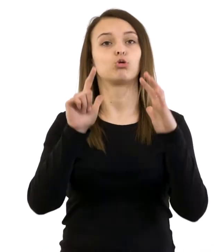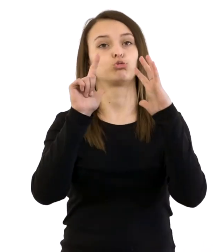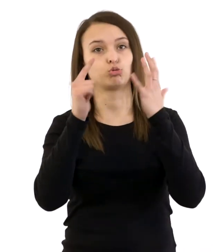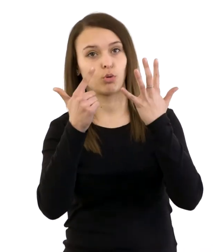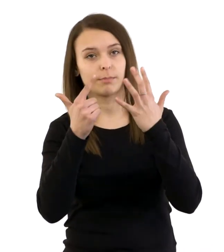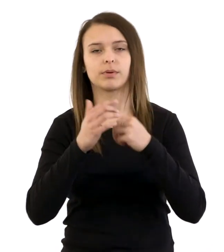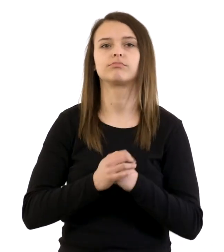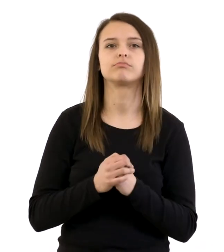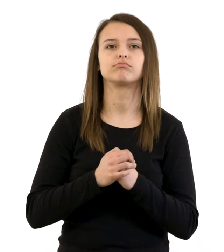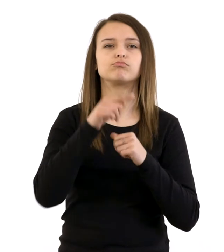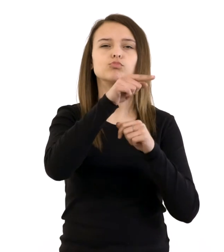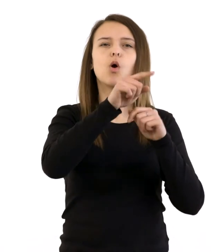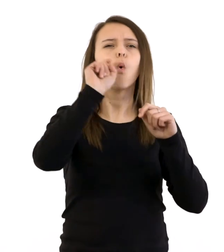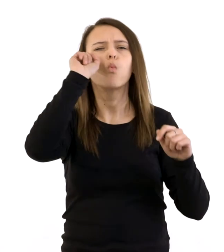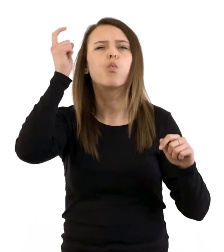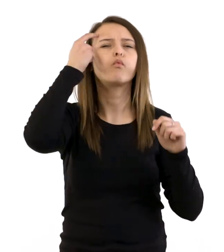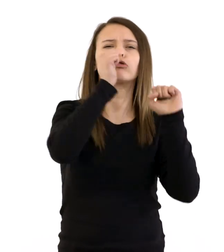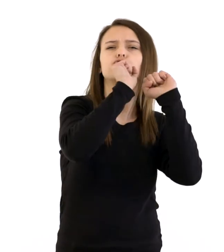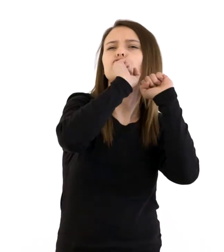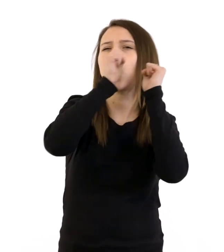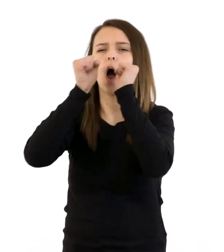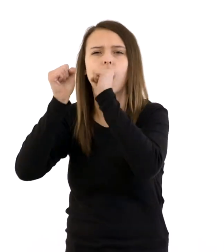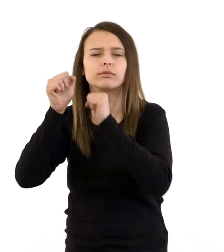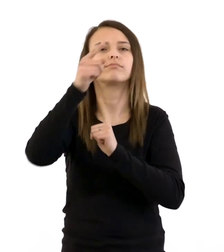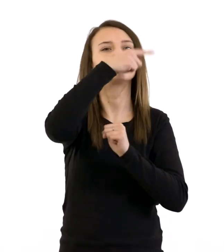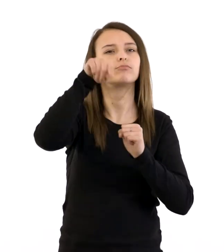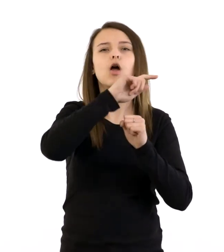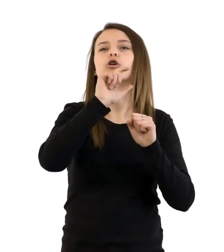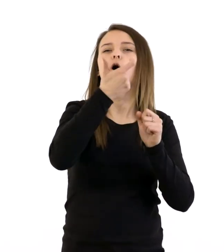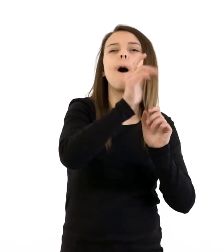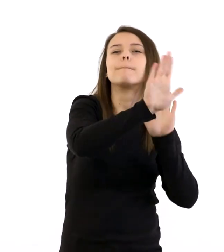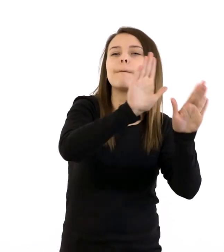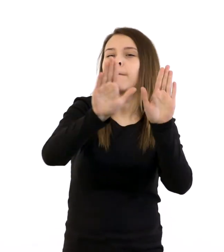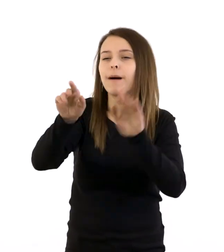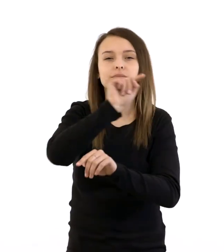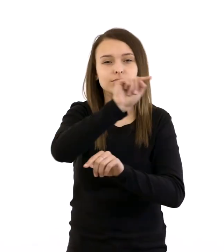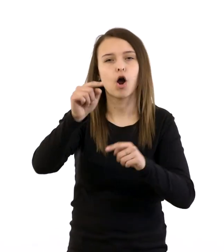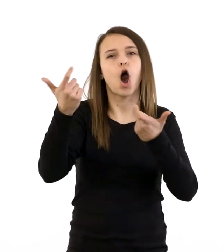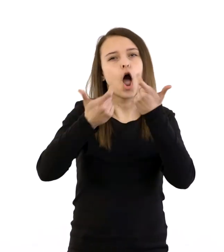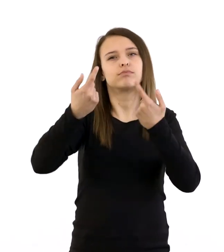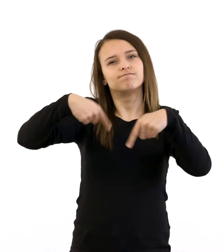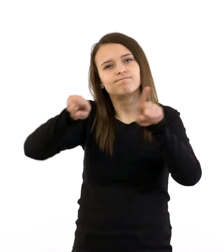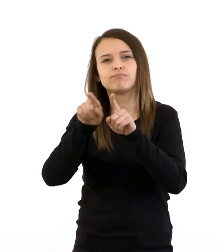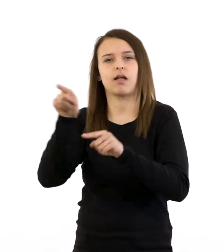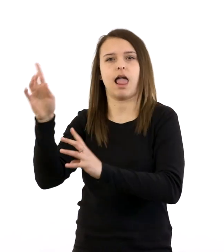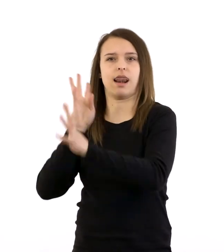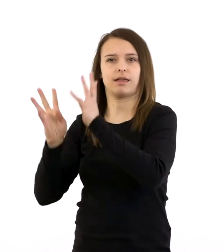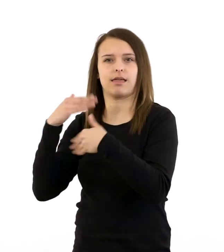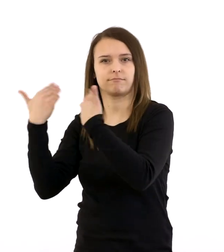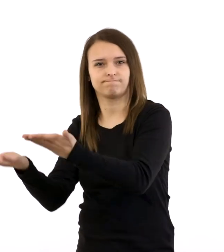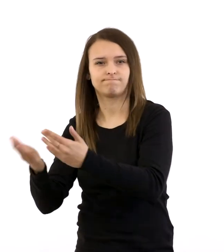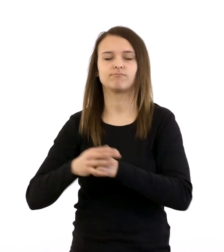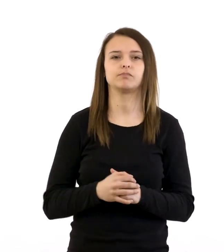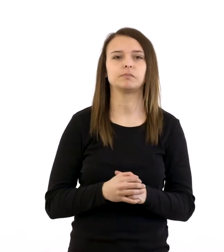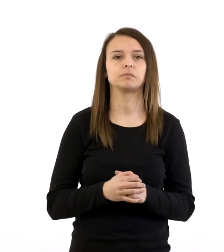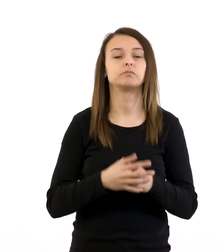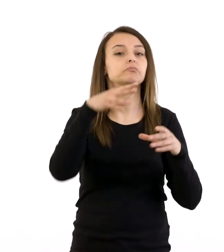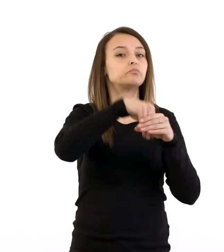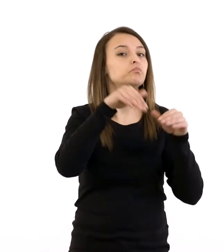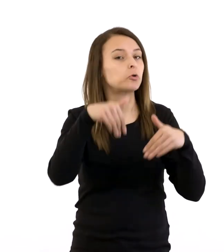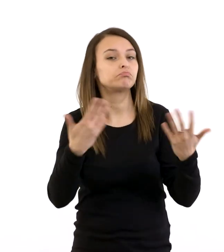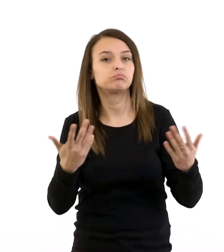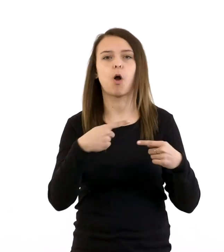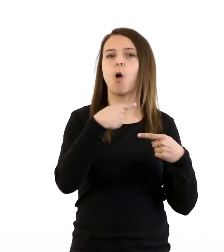7. Kluczowe działania określają co będziemy robić, by dostarczyć klientom propozycję wartości. Mogą być to: